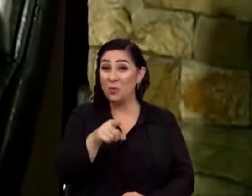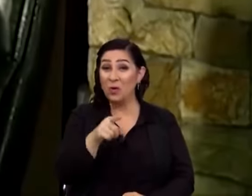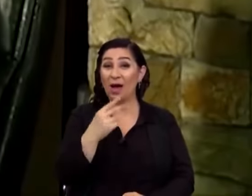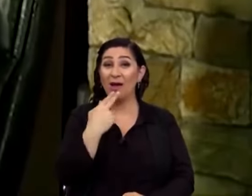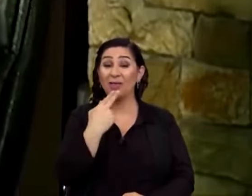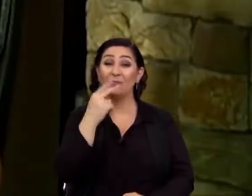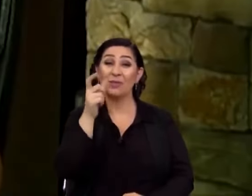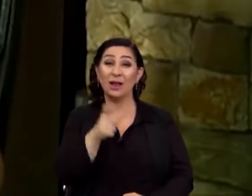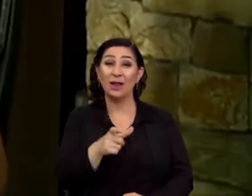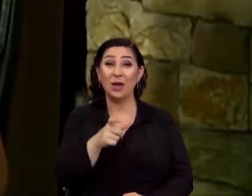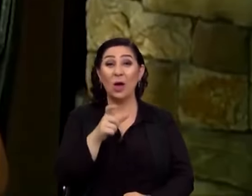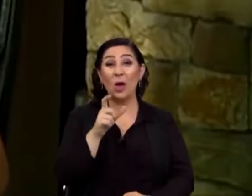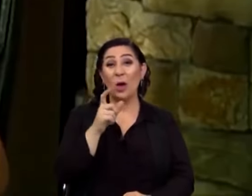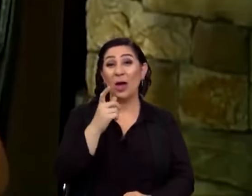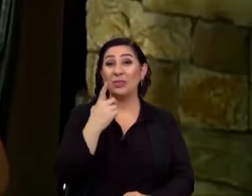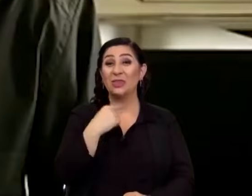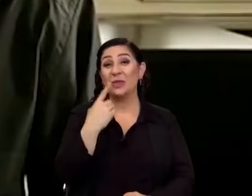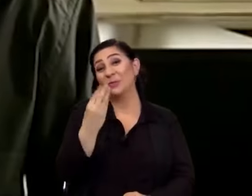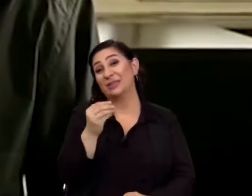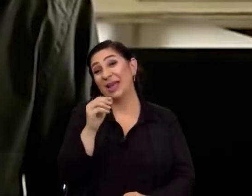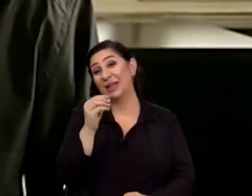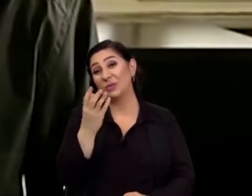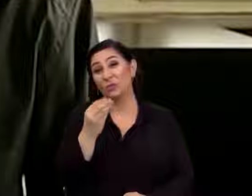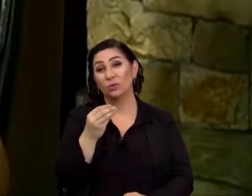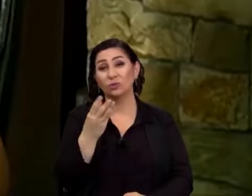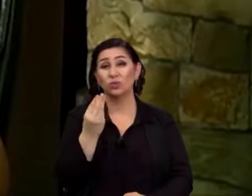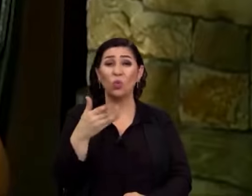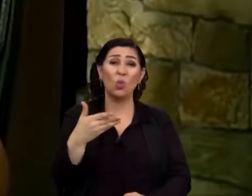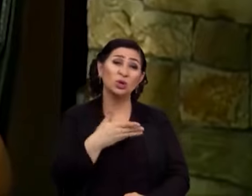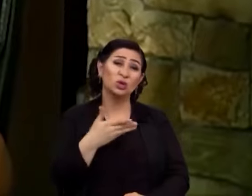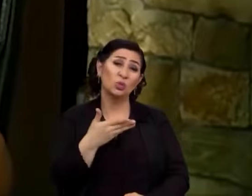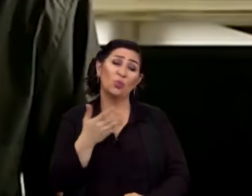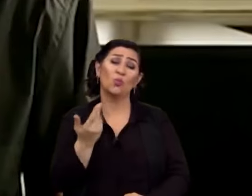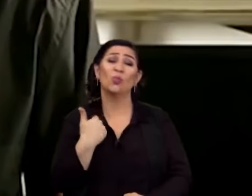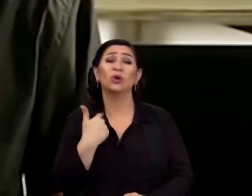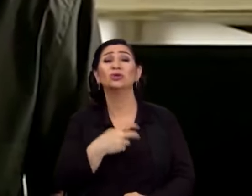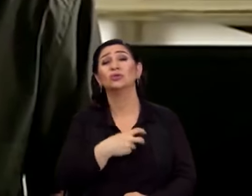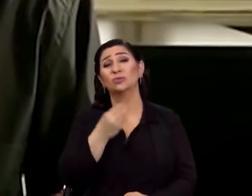duruyordu olmasından kaynaklanıyordu çok acıktım aşkım yemek istiyorum lan kadın